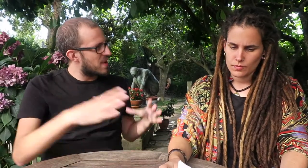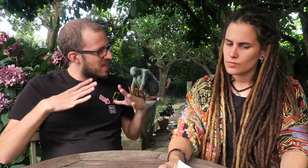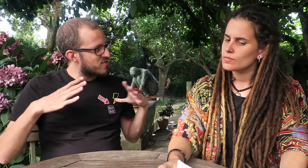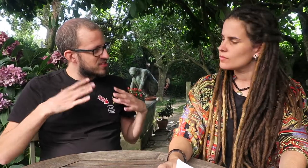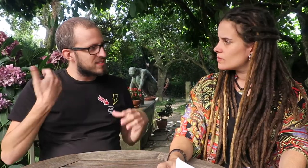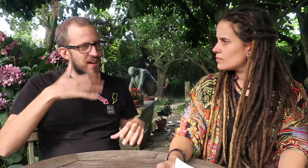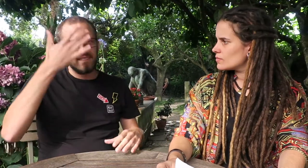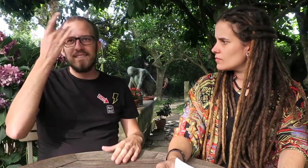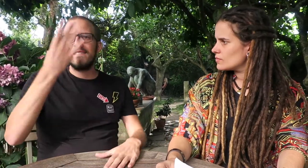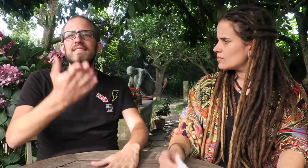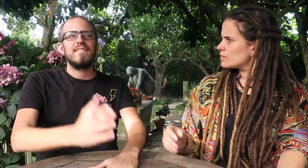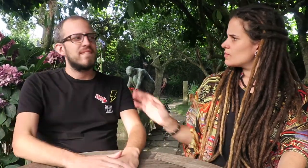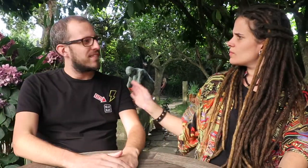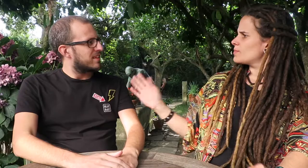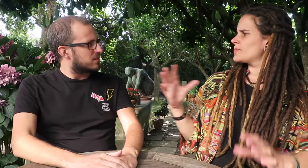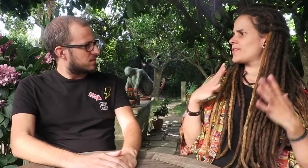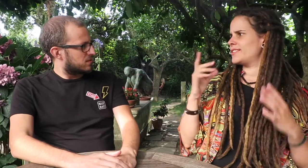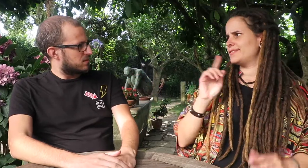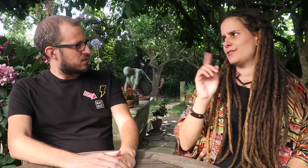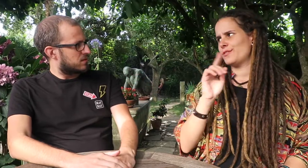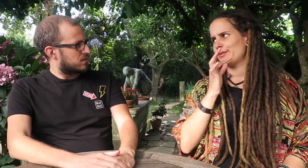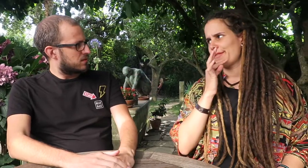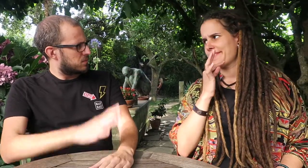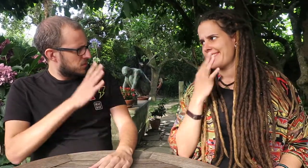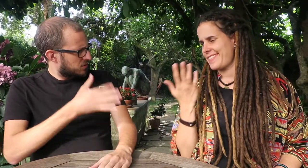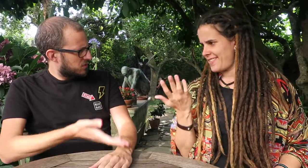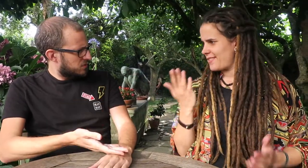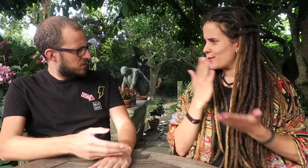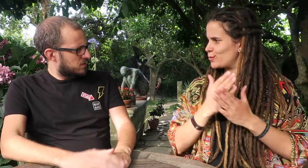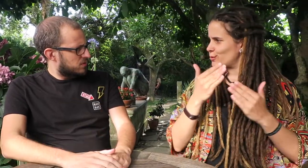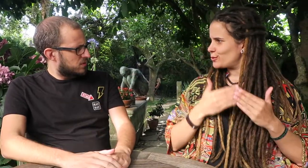Hey, ¡por fin estamos de vacaciones! Todavía no estamos de vacaciones, aún queda preparar una formación...